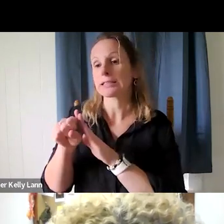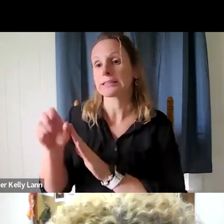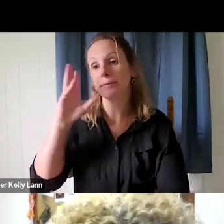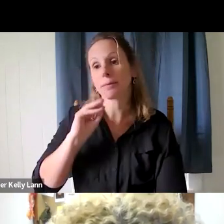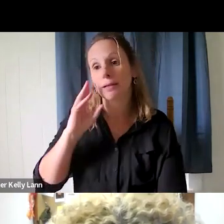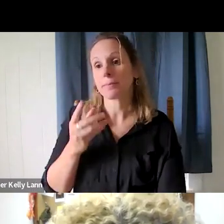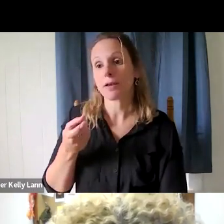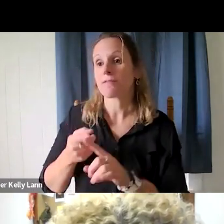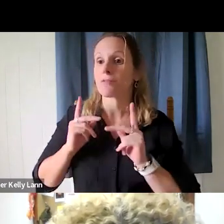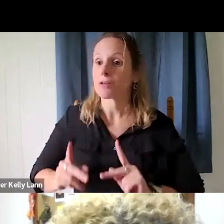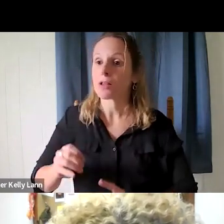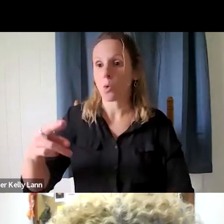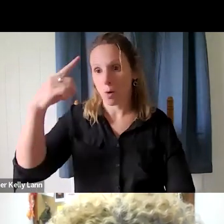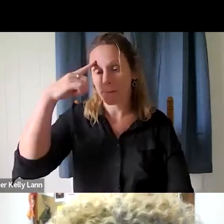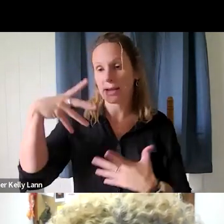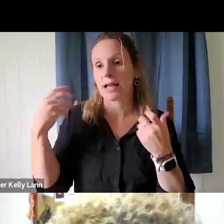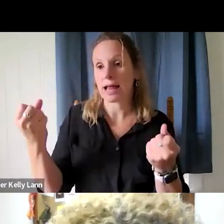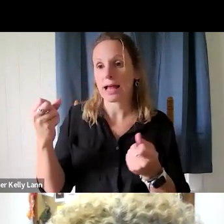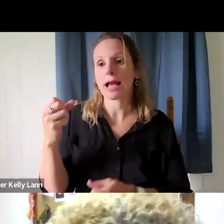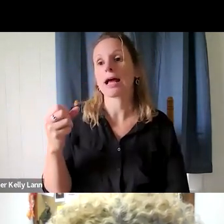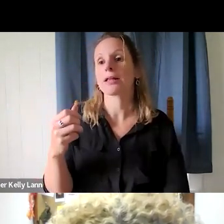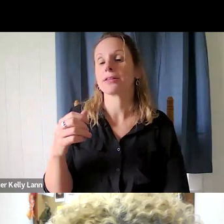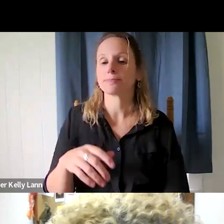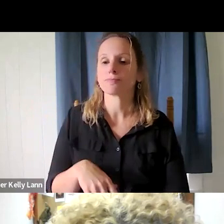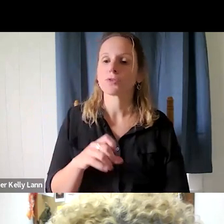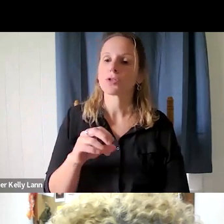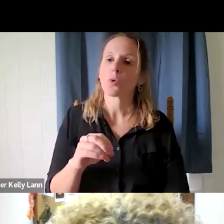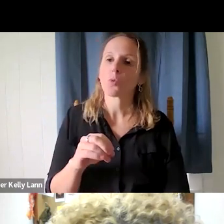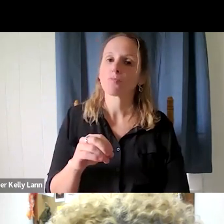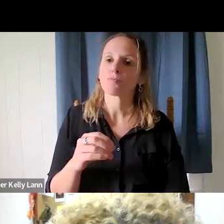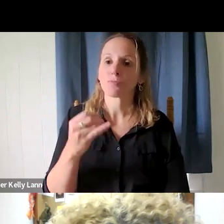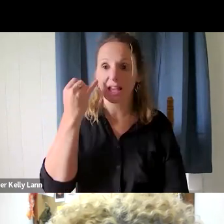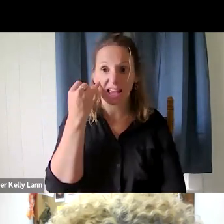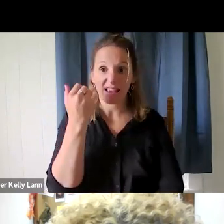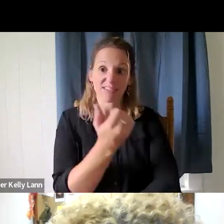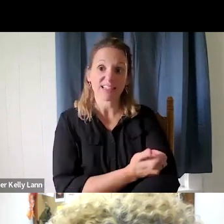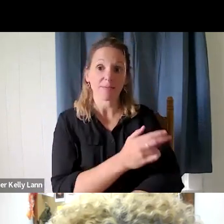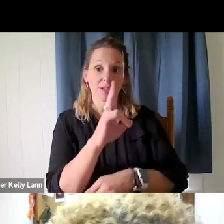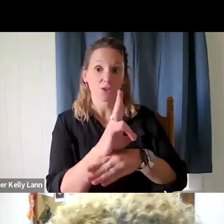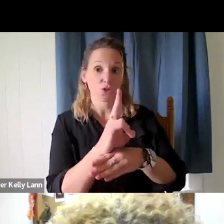por deficiencias físicas o mentales? Si el consumo de sustancias se aborda en alguna parte de los registros,